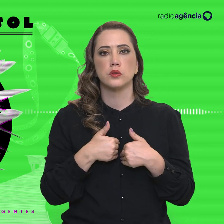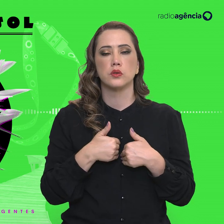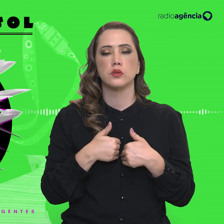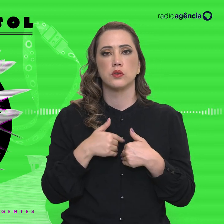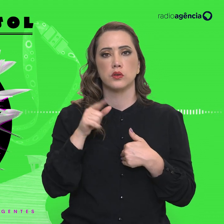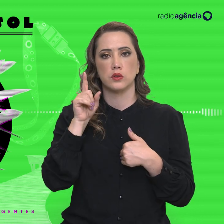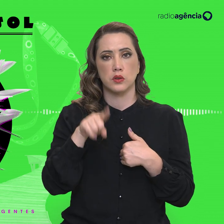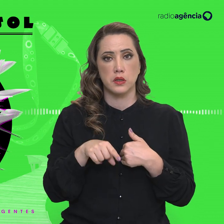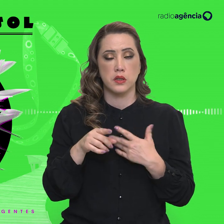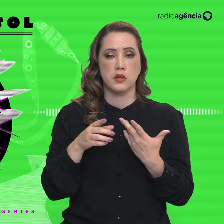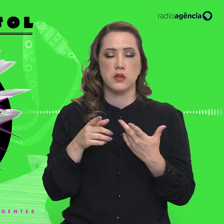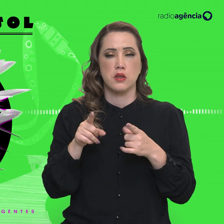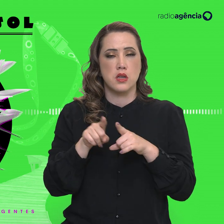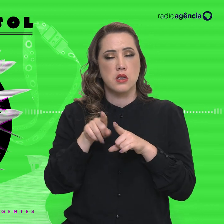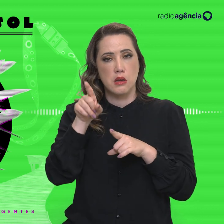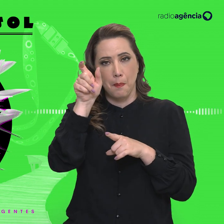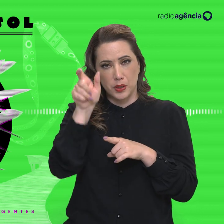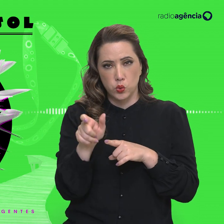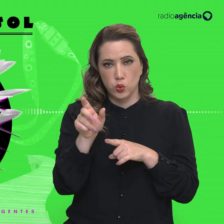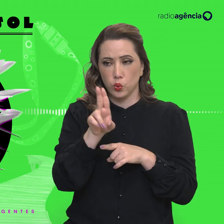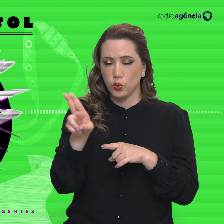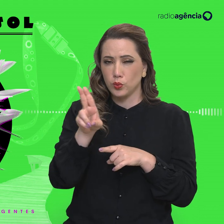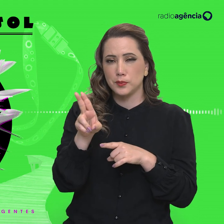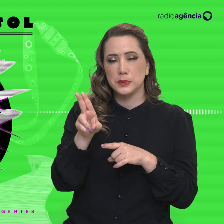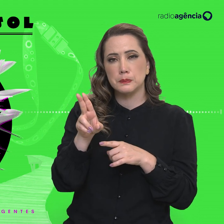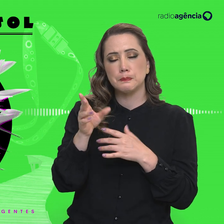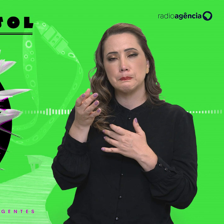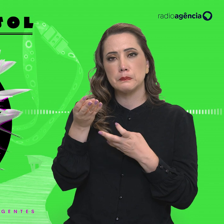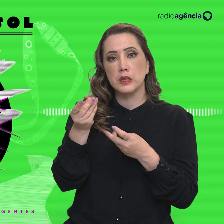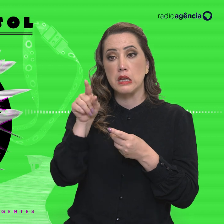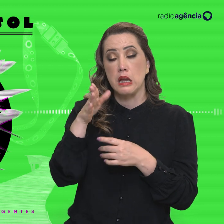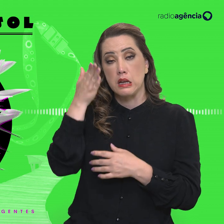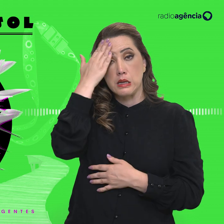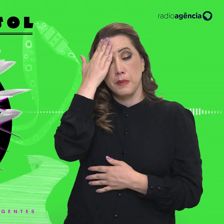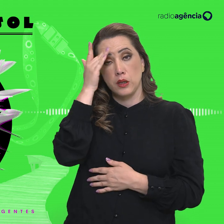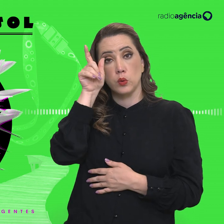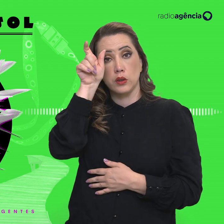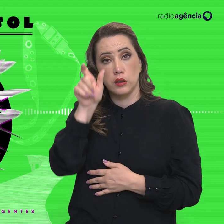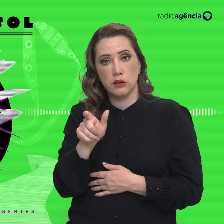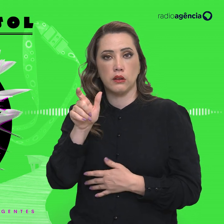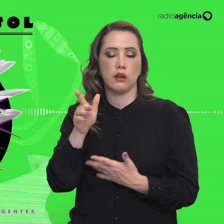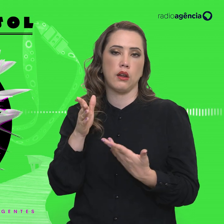que recebeu o diagnóstico de autismo acho que na terceira idade já.